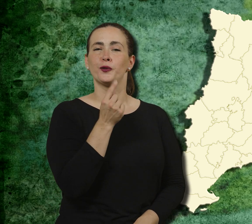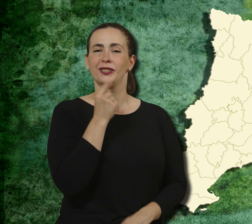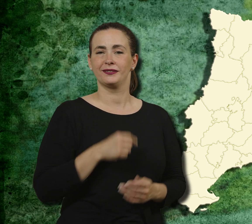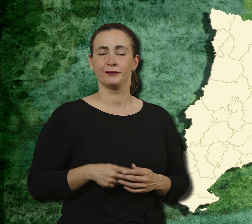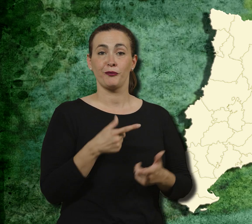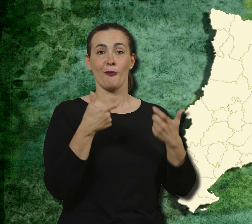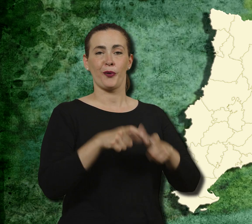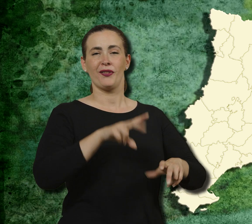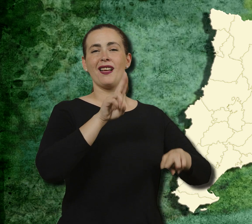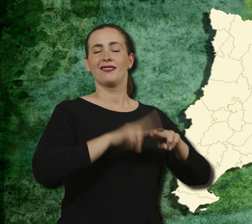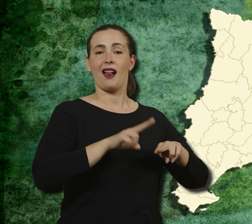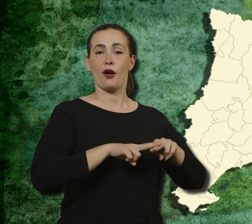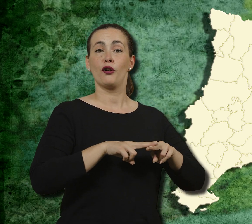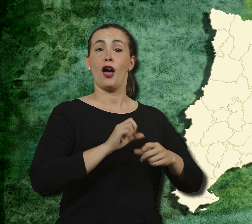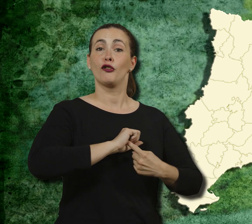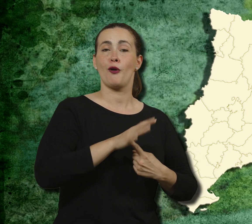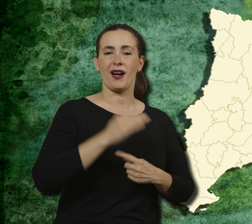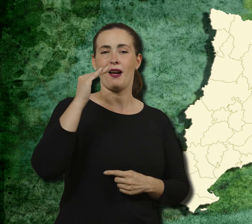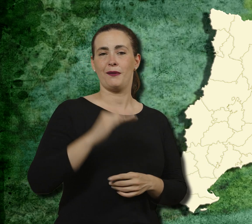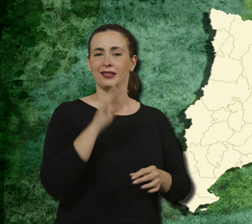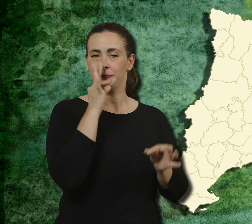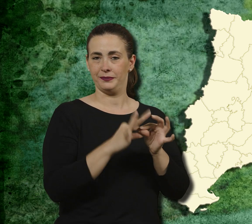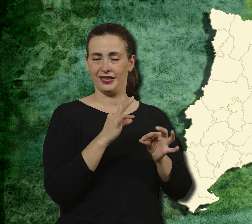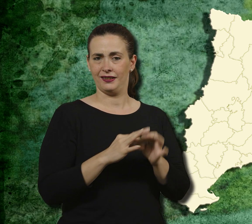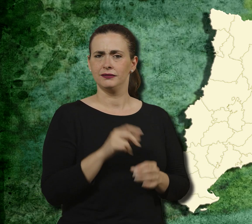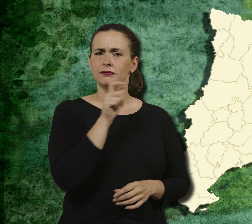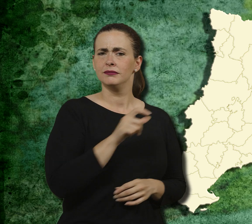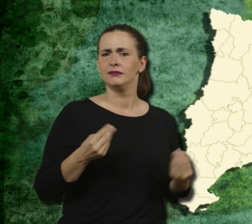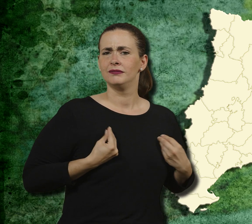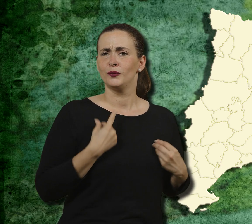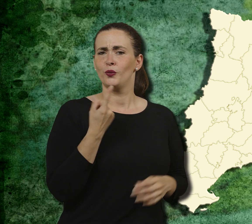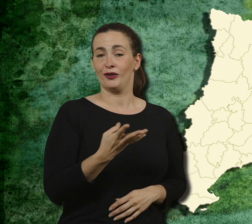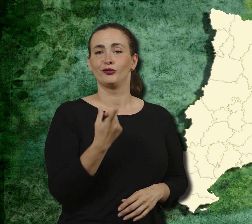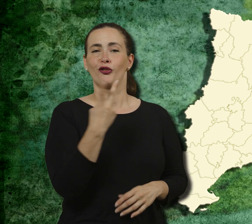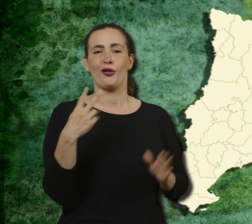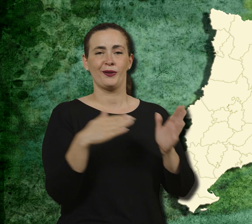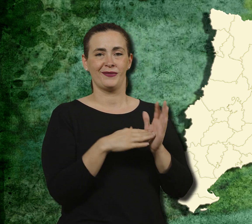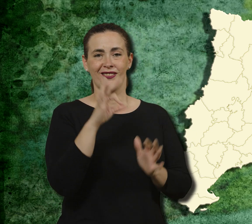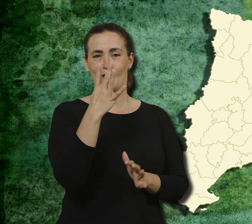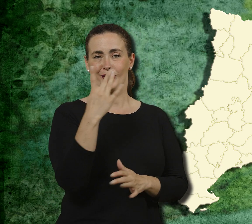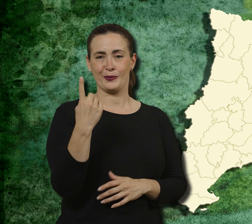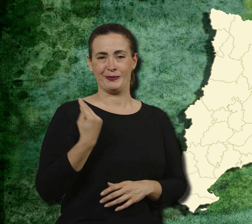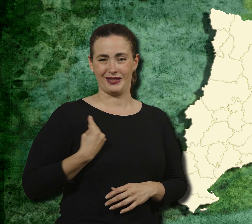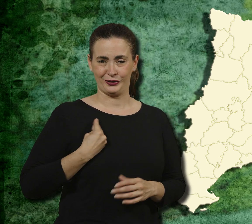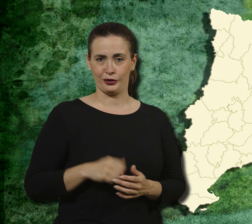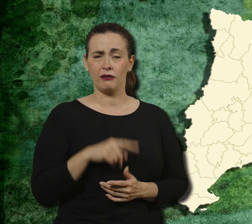CUNIT Província de Tarragona. Comarca: Baix Penedès Població: 12.041 habitants.